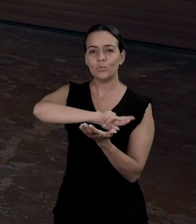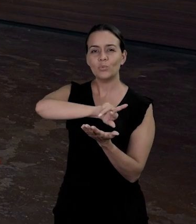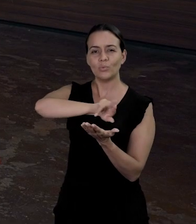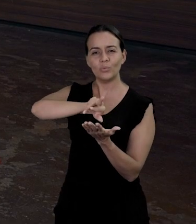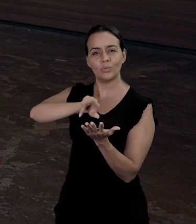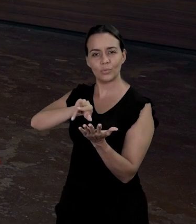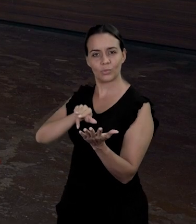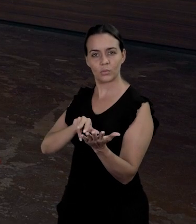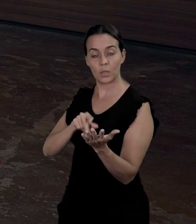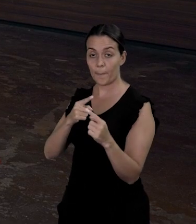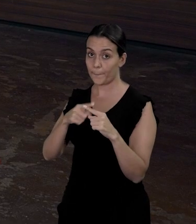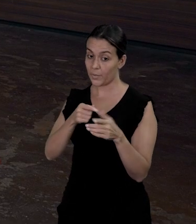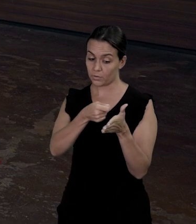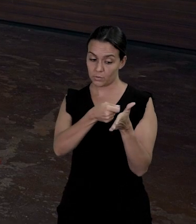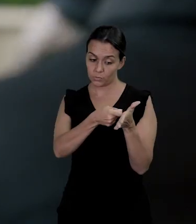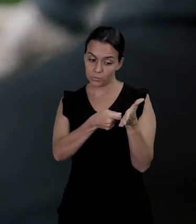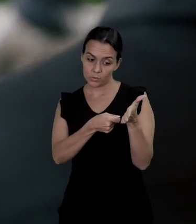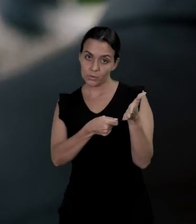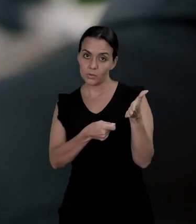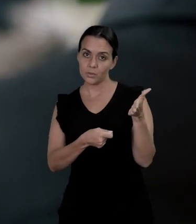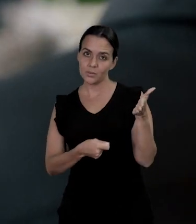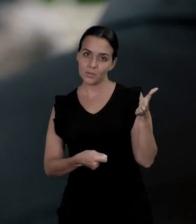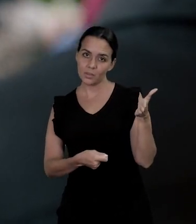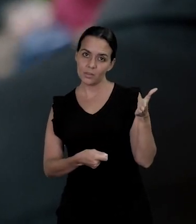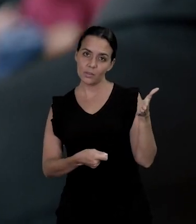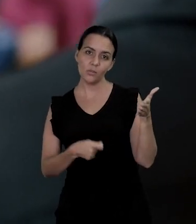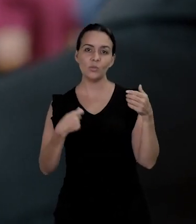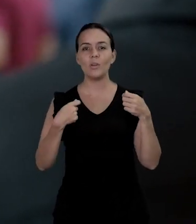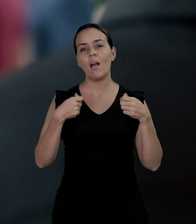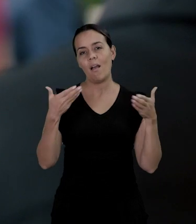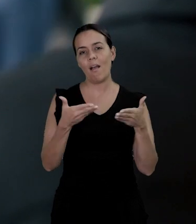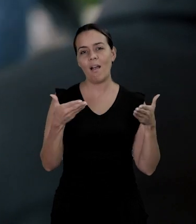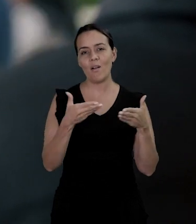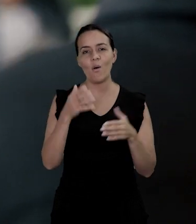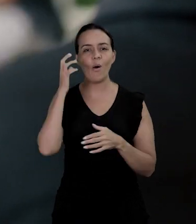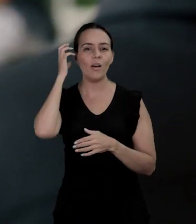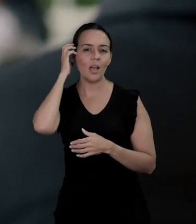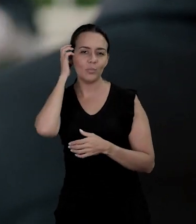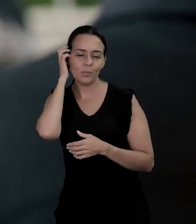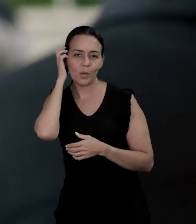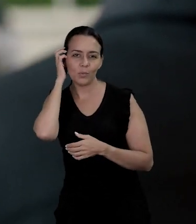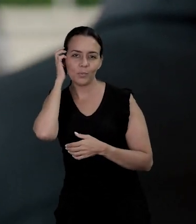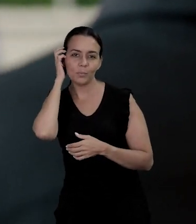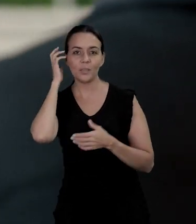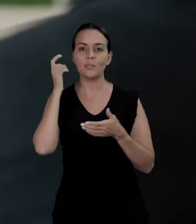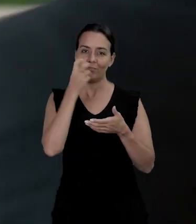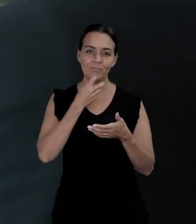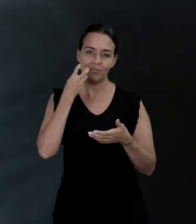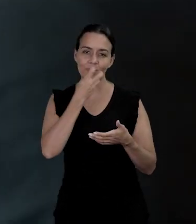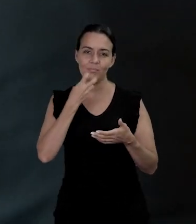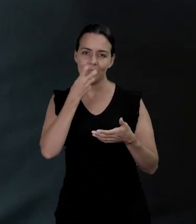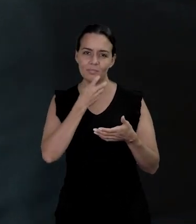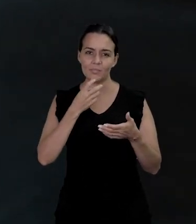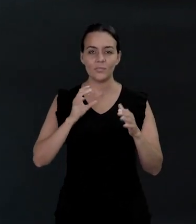Mas eu sinto, no jornalismo, texto virou roteiro do audiovisual, a coisa escrita, que eu achava que ia